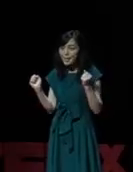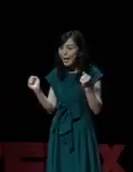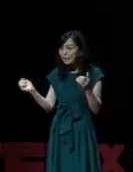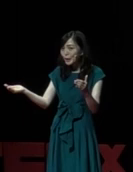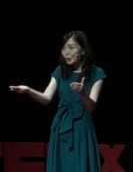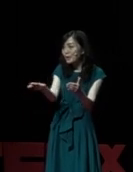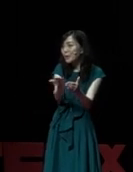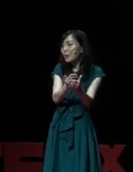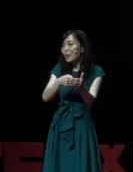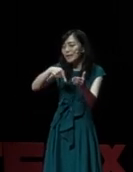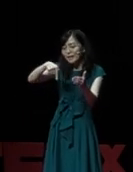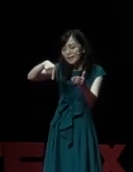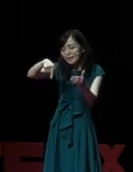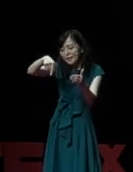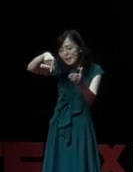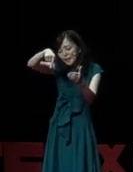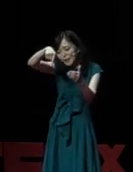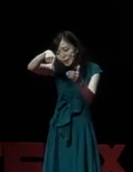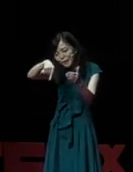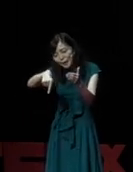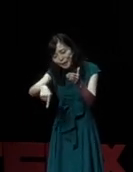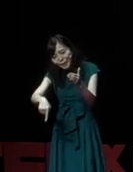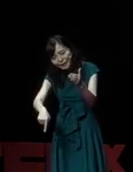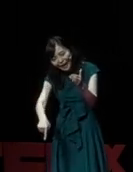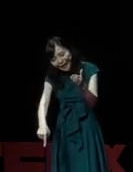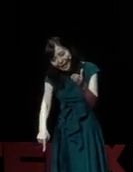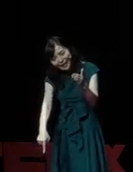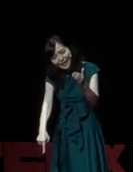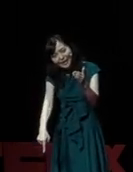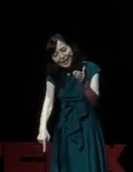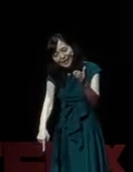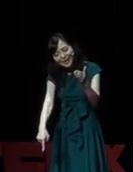Experimenté una soledad silenciosa